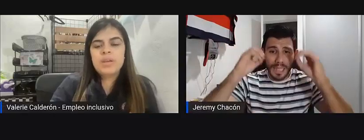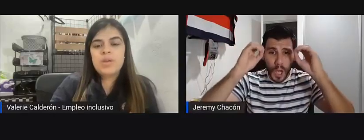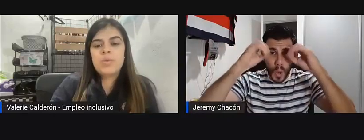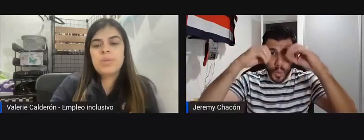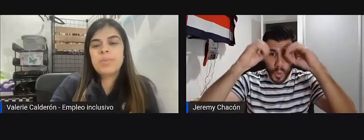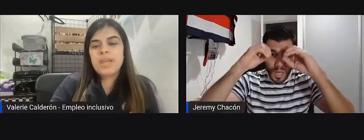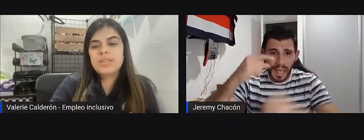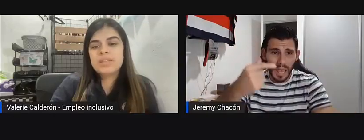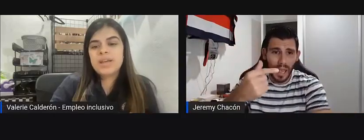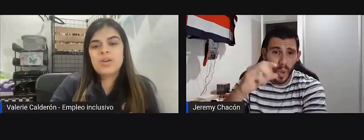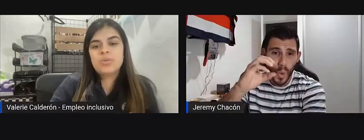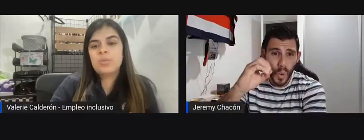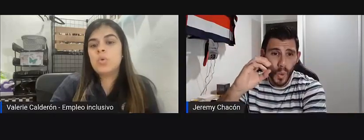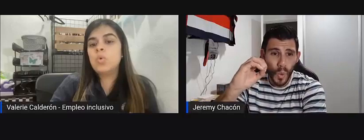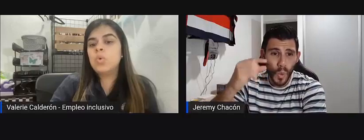en una empresa como Google